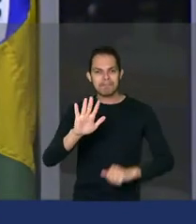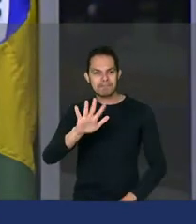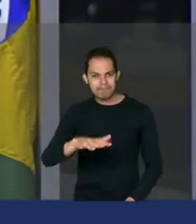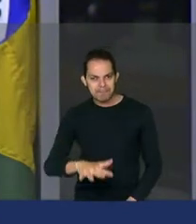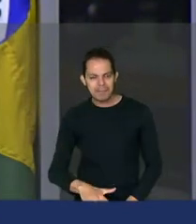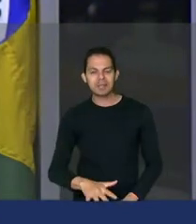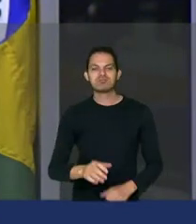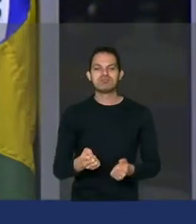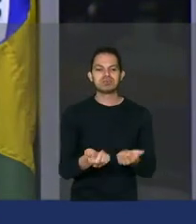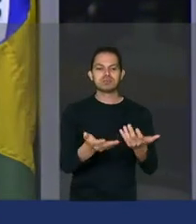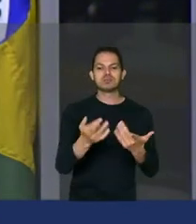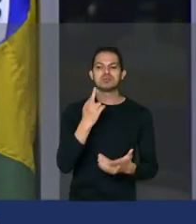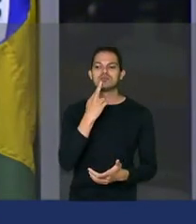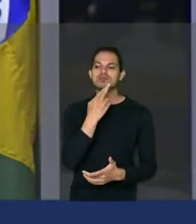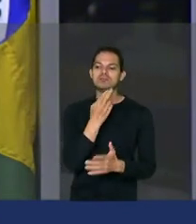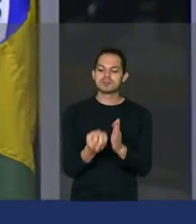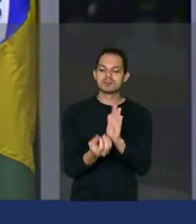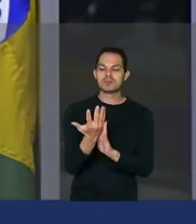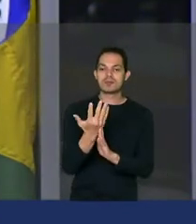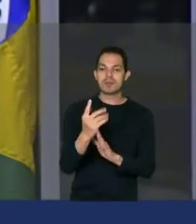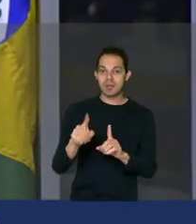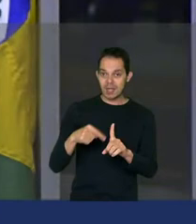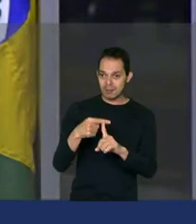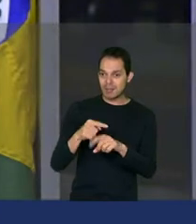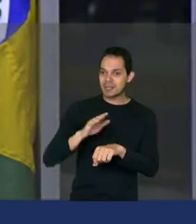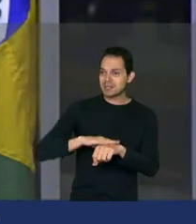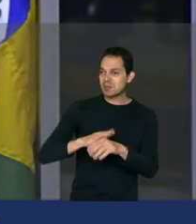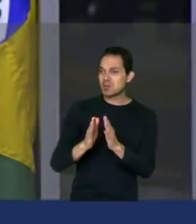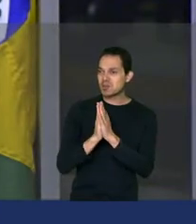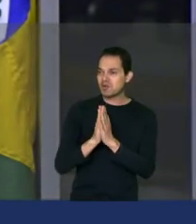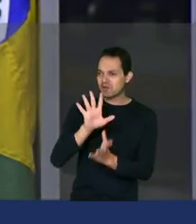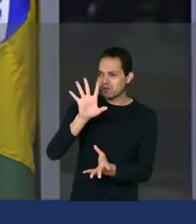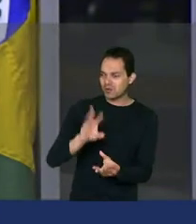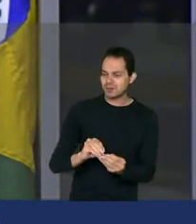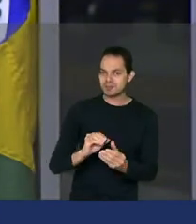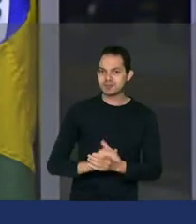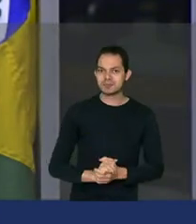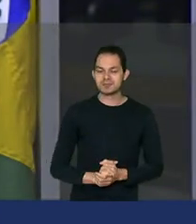MAIS BAIXO IDH. E, PORTANTO, QUERO ANUNCIAR AQUI, SENHOR PRESIDENTE, PEÇO MAIS 30 SEGUNDOS E PROMETO QUE SEREI